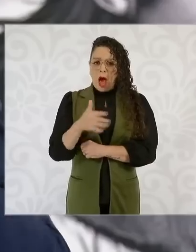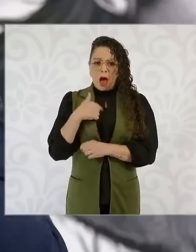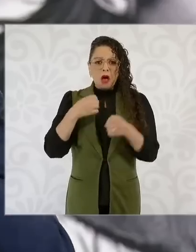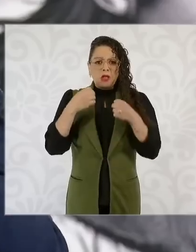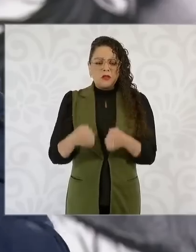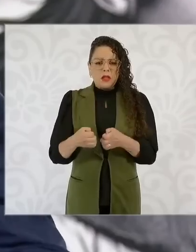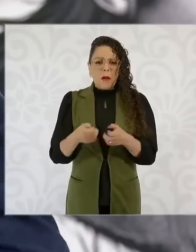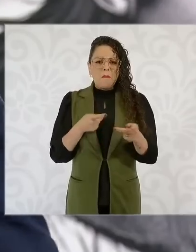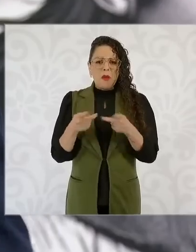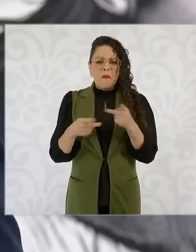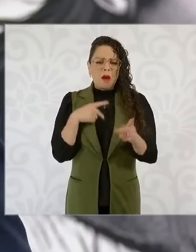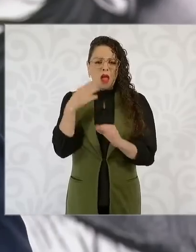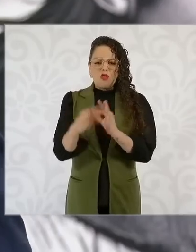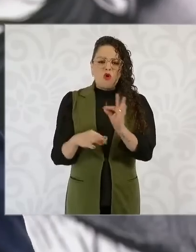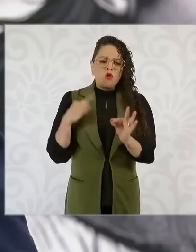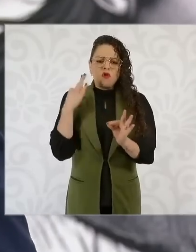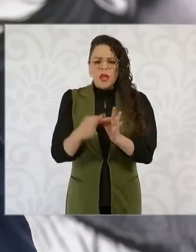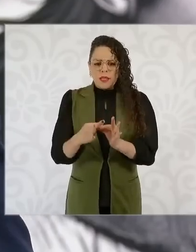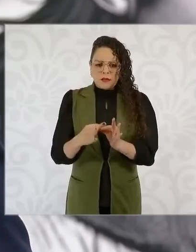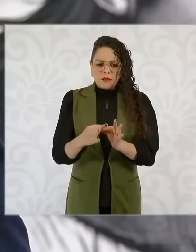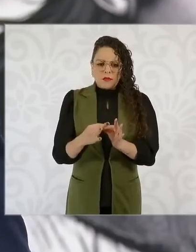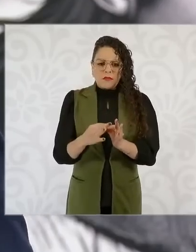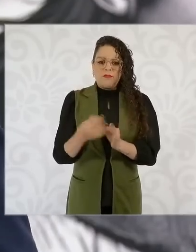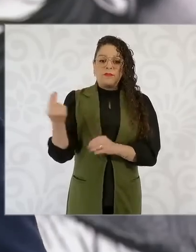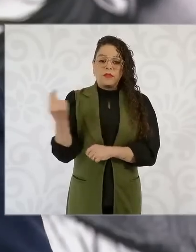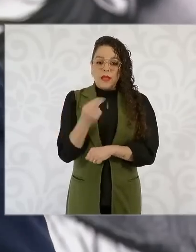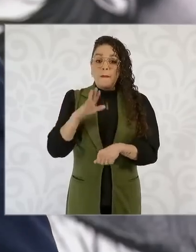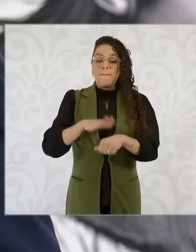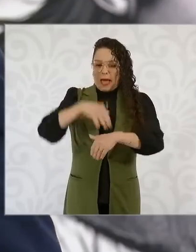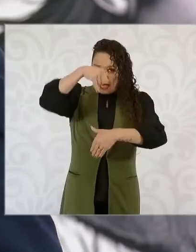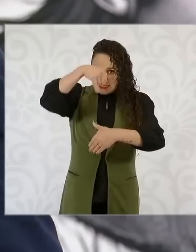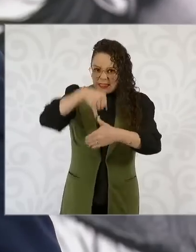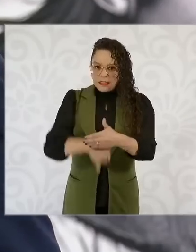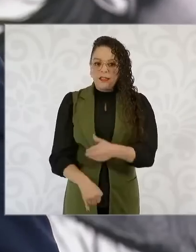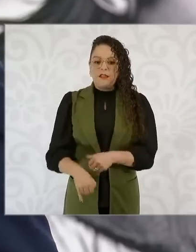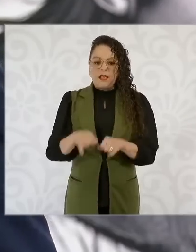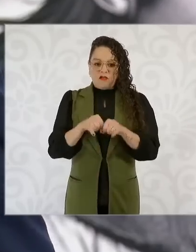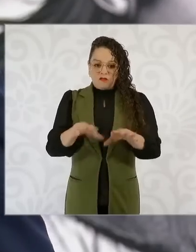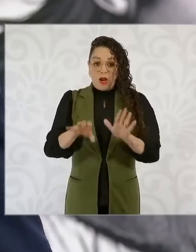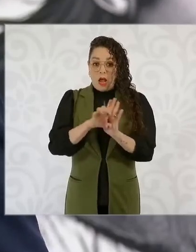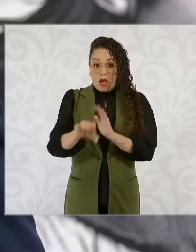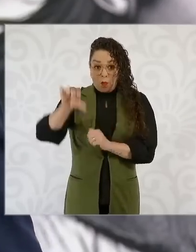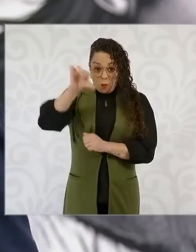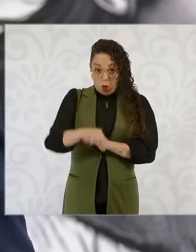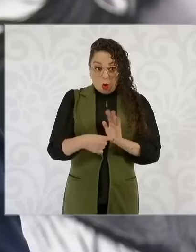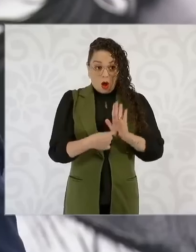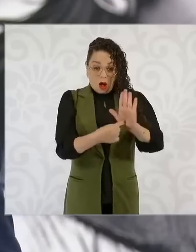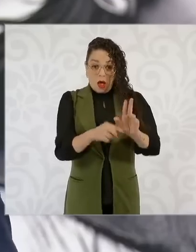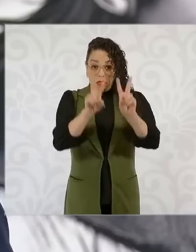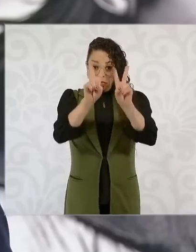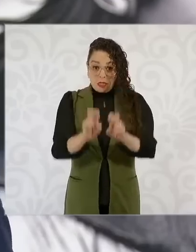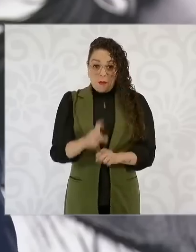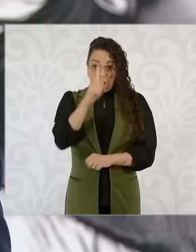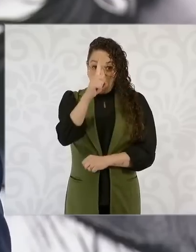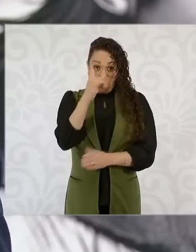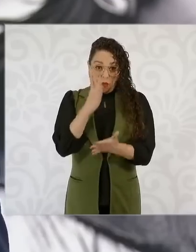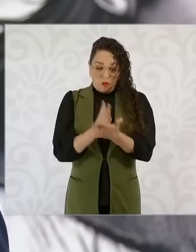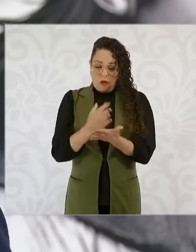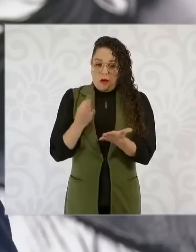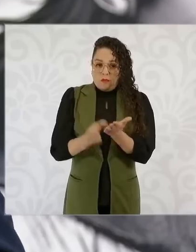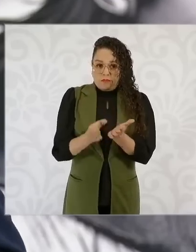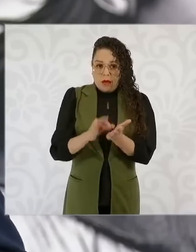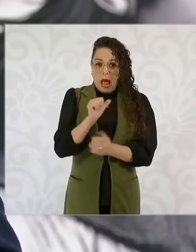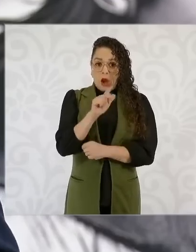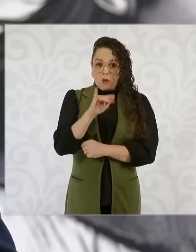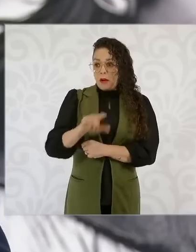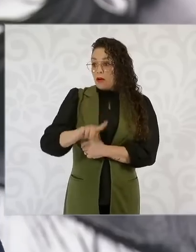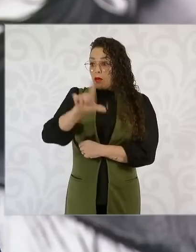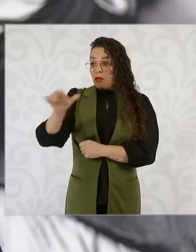que sacar más precisar más como esto que decía yo del aluminio no y llegaremos a la cita el la